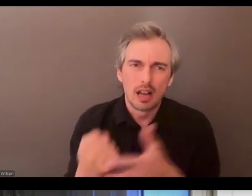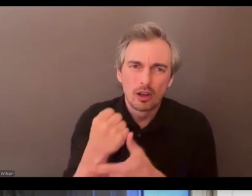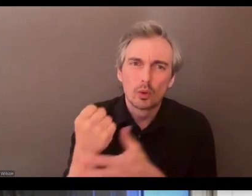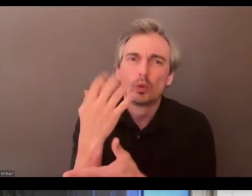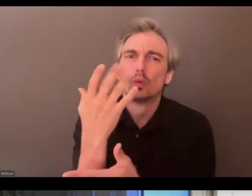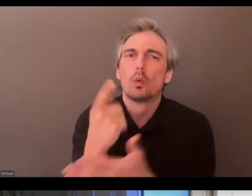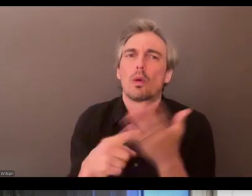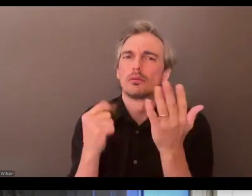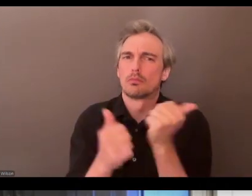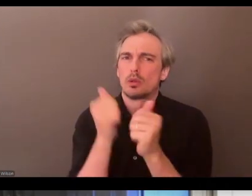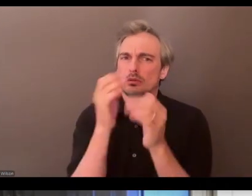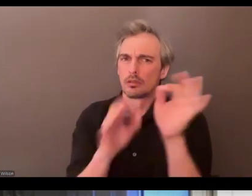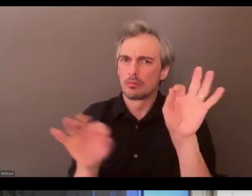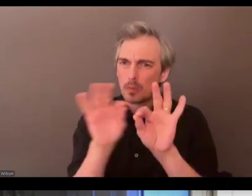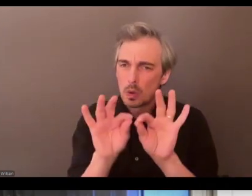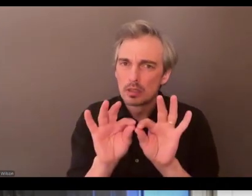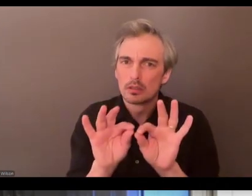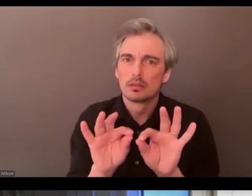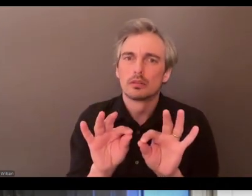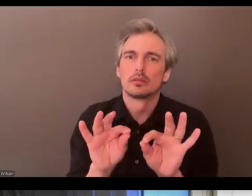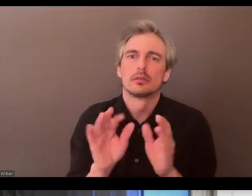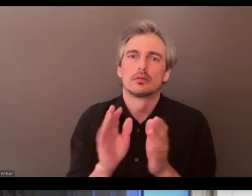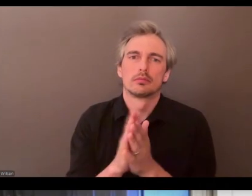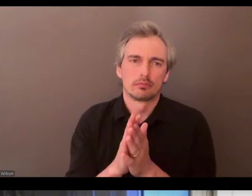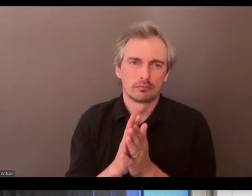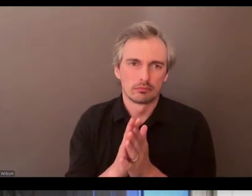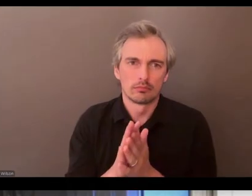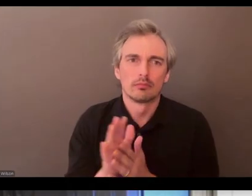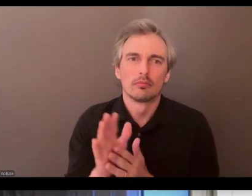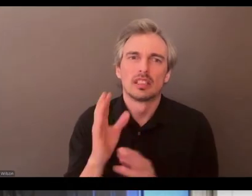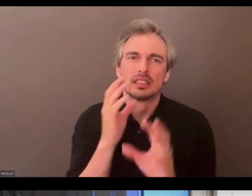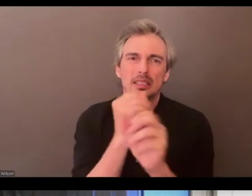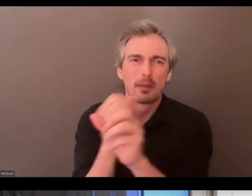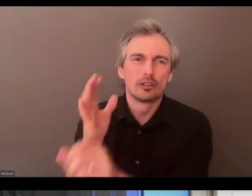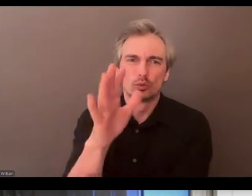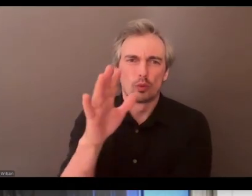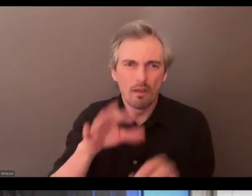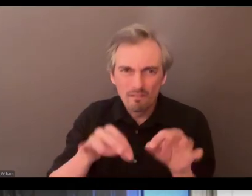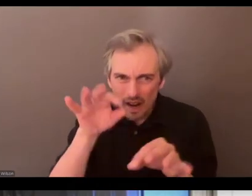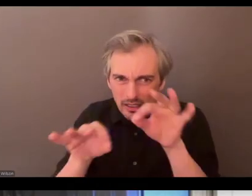デ ータの背後にある意味を強調するコ ールアウトに要約することができます。